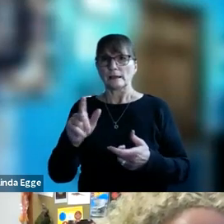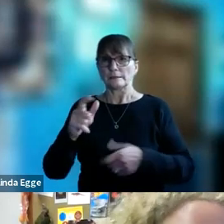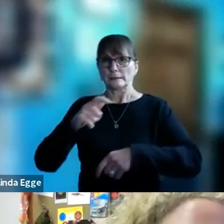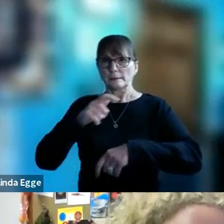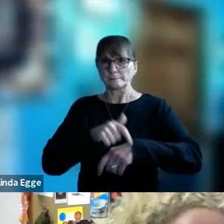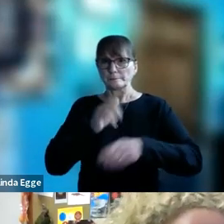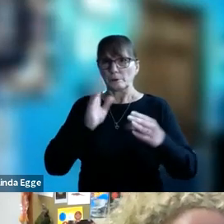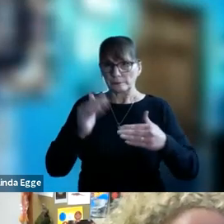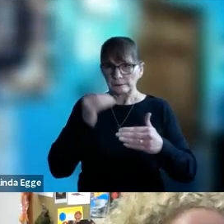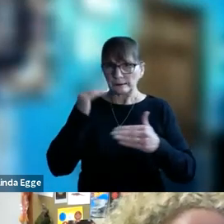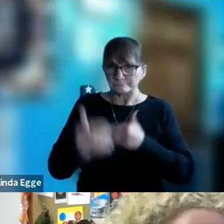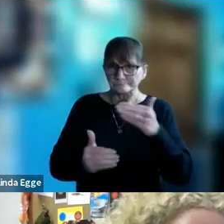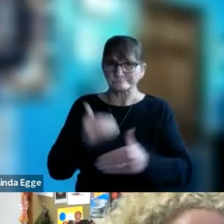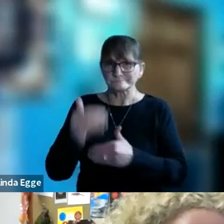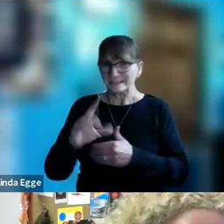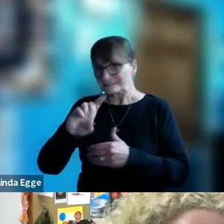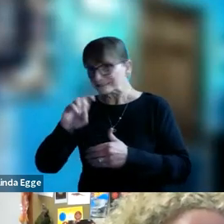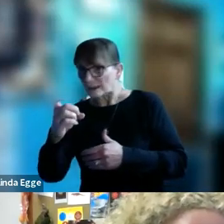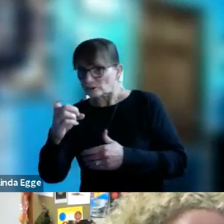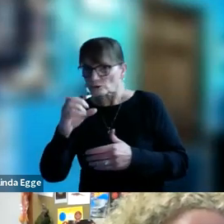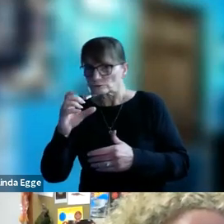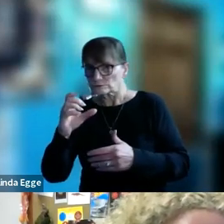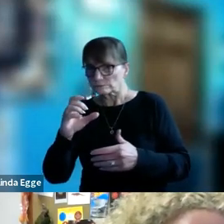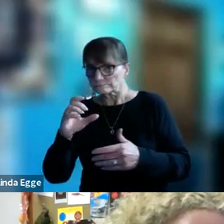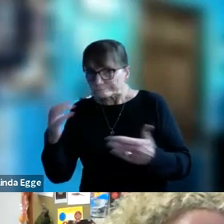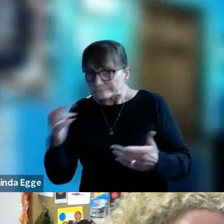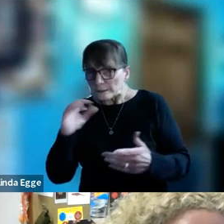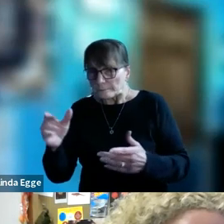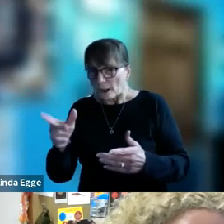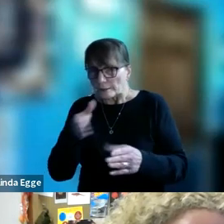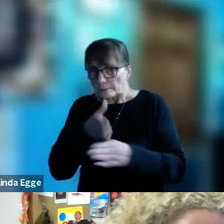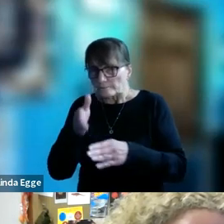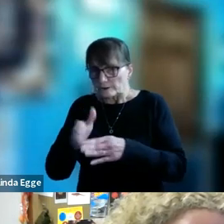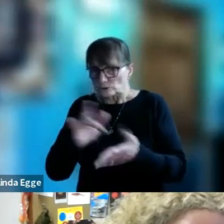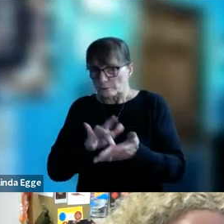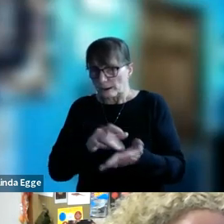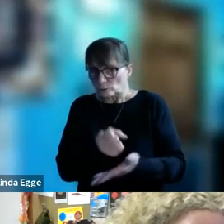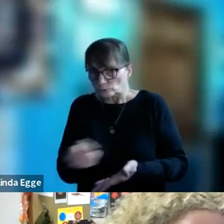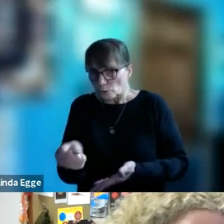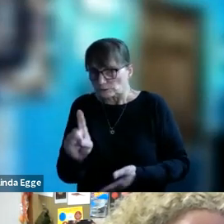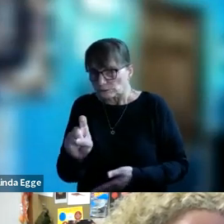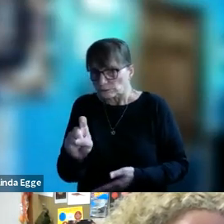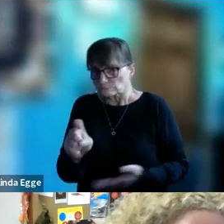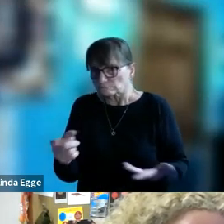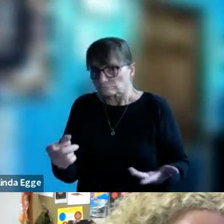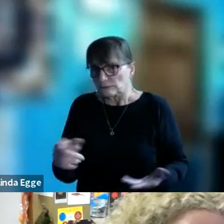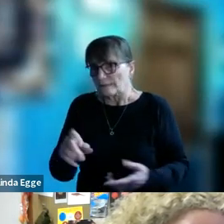¿es una condición diagnosticada por una fuente médica aceptable? Correcto, ese es el primer paso.